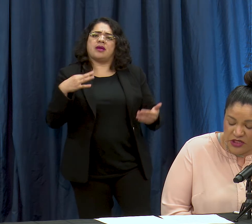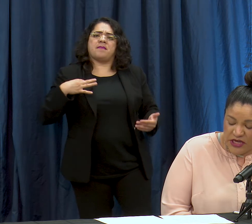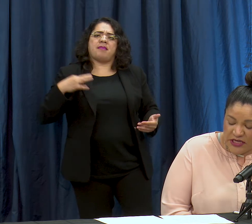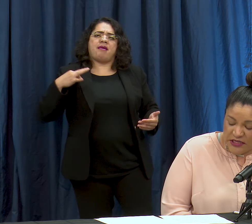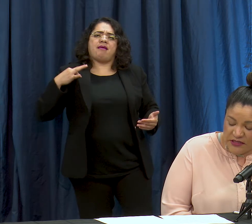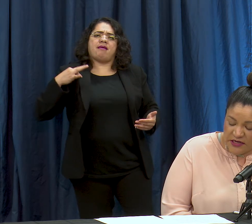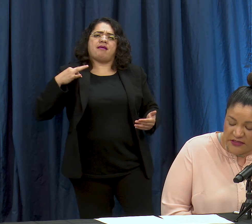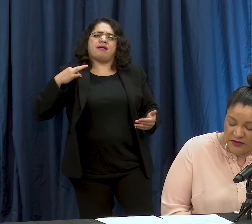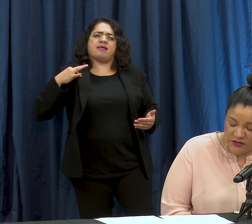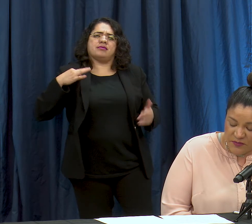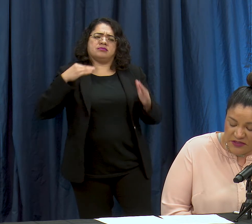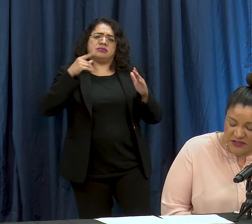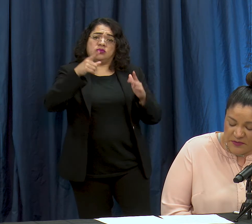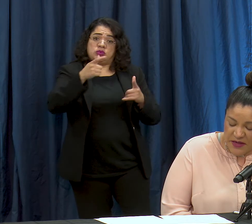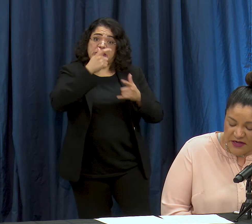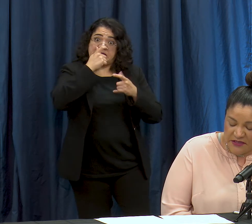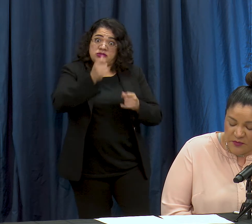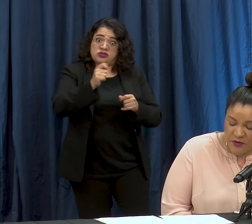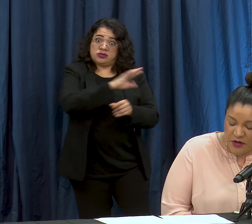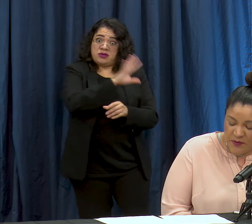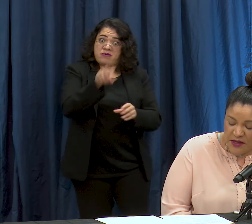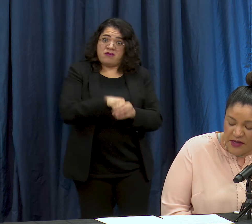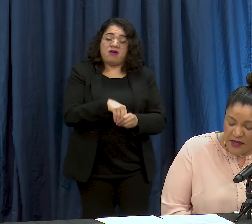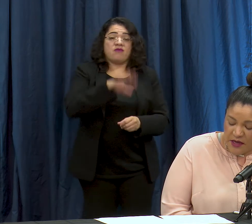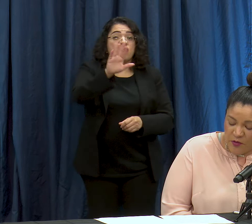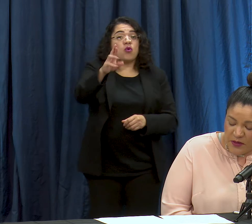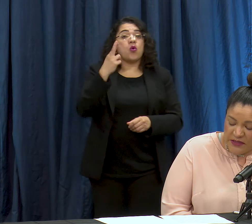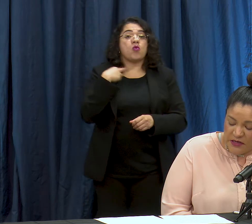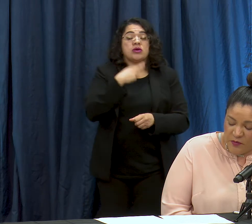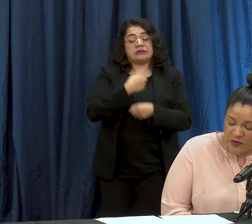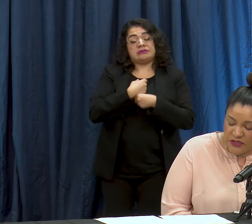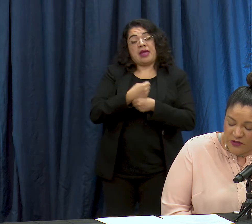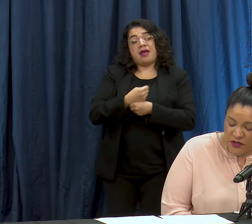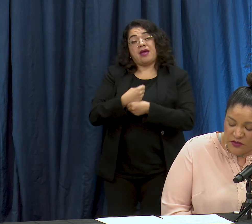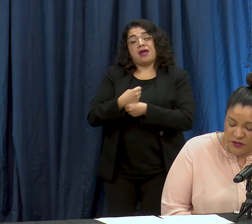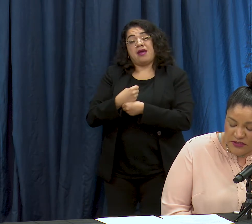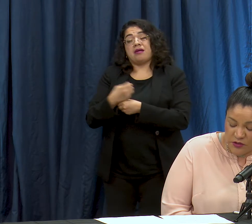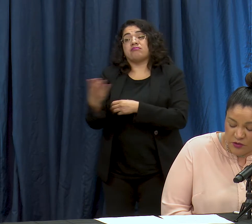interesado ZN participer an SI programa que completa en el proceso de solicitude